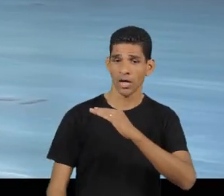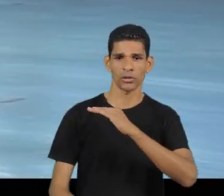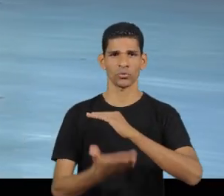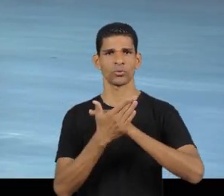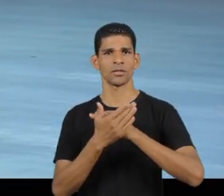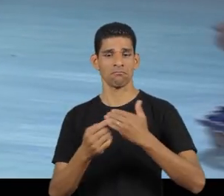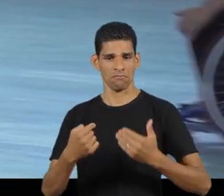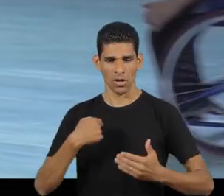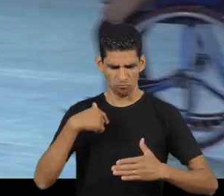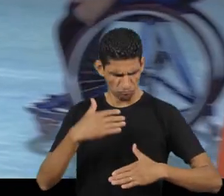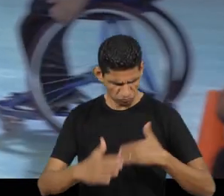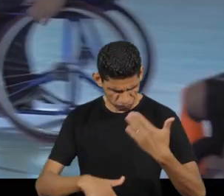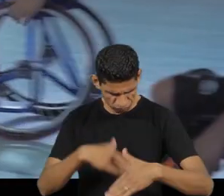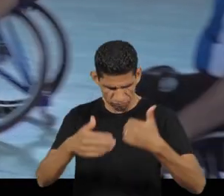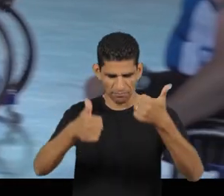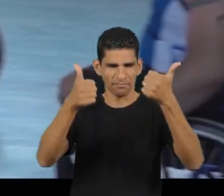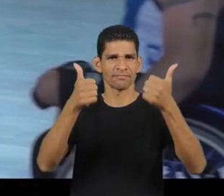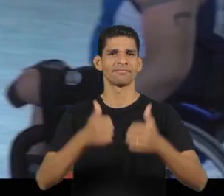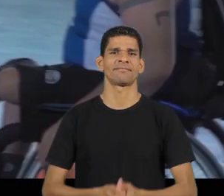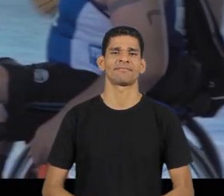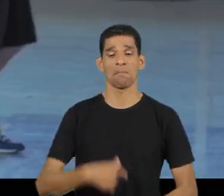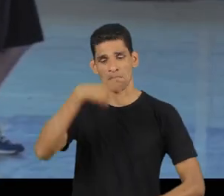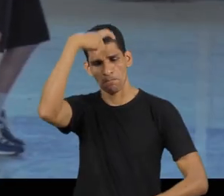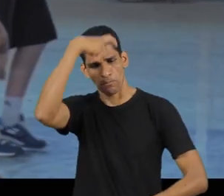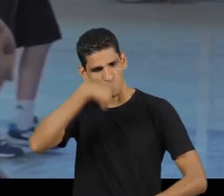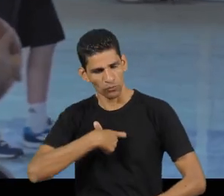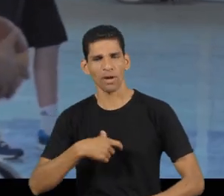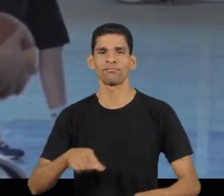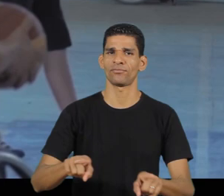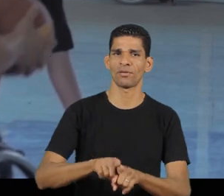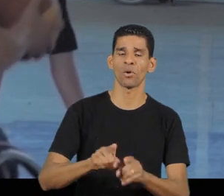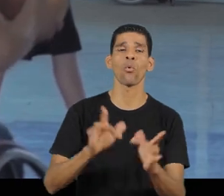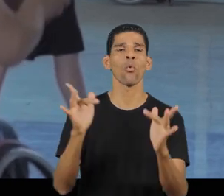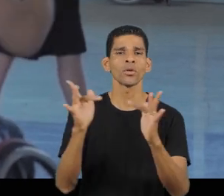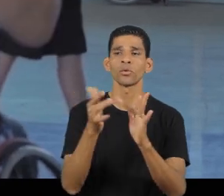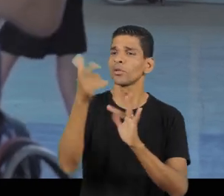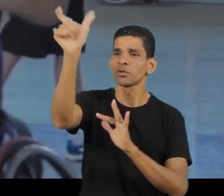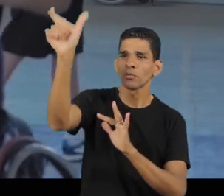tanto pelo desenvolvimento pessoal, pela questão do convívio com outras